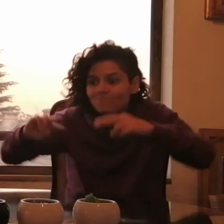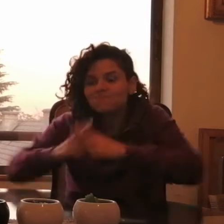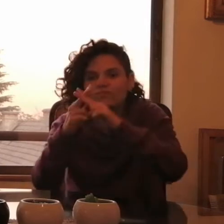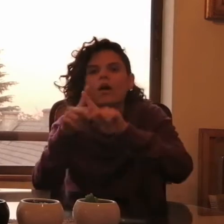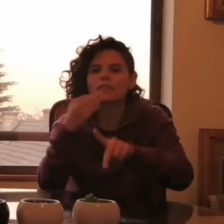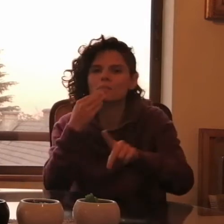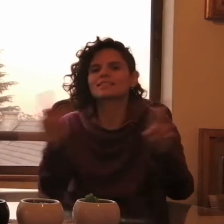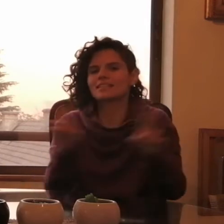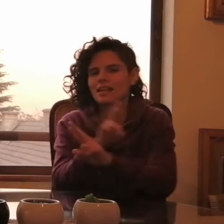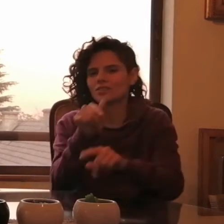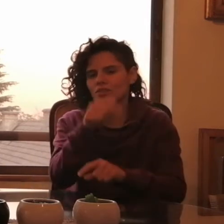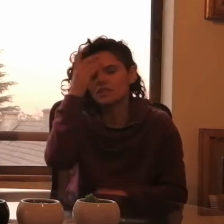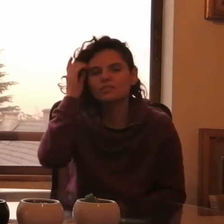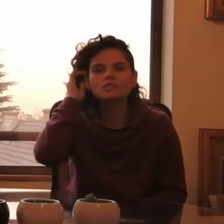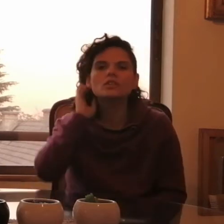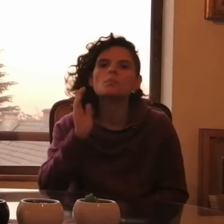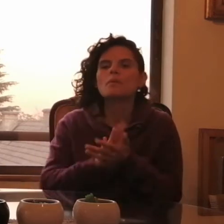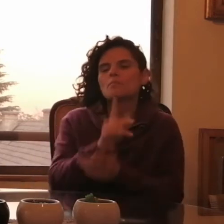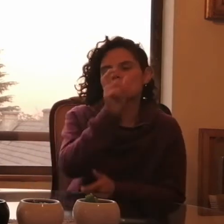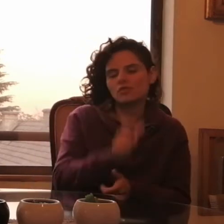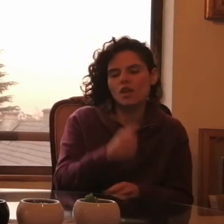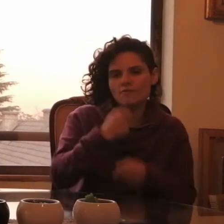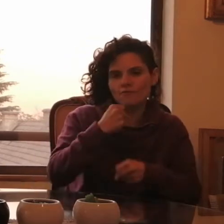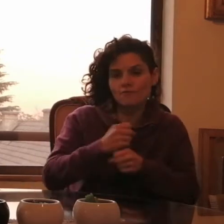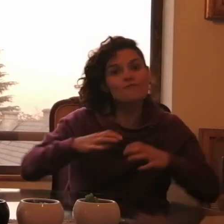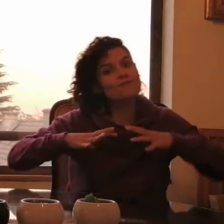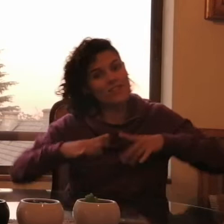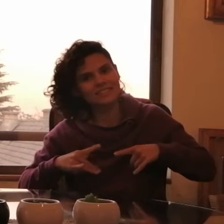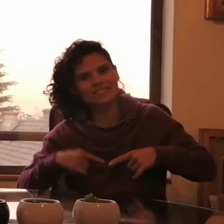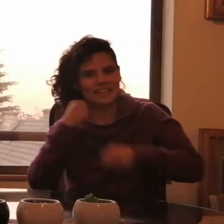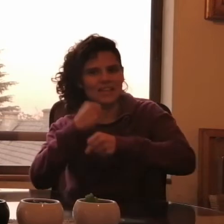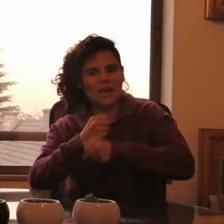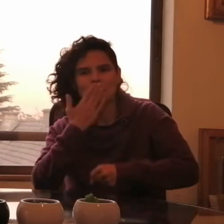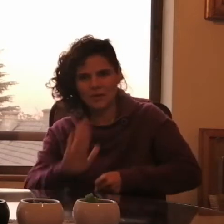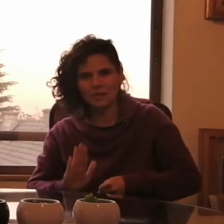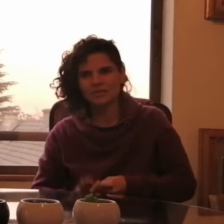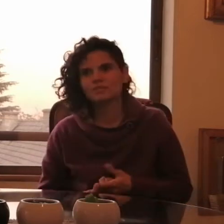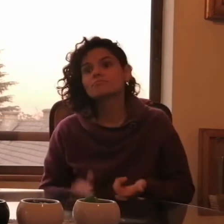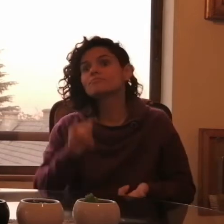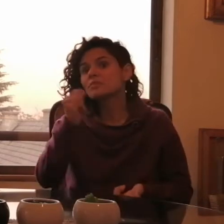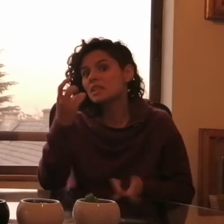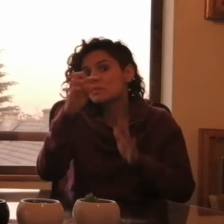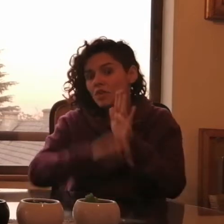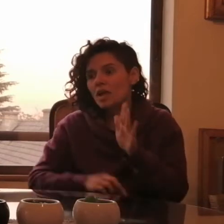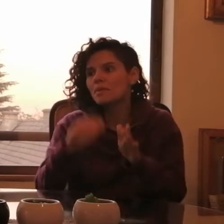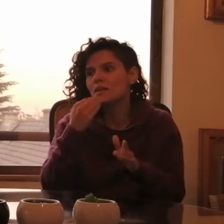logrado, una persona qque está feliz en su trabajo, trabaja mejor obviamente y En este programa también nos estamos encargando de mostrarle a la